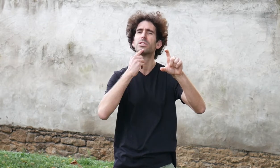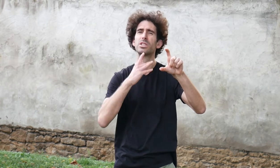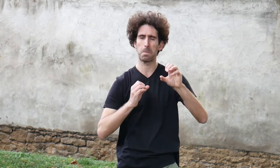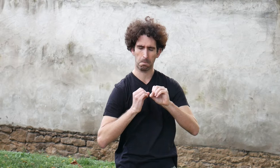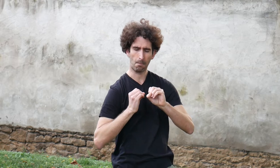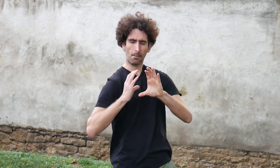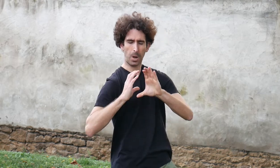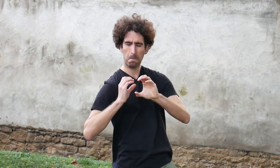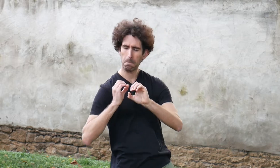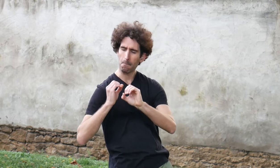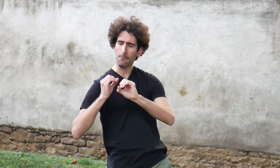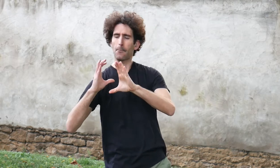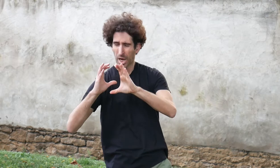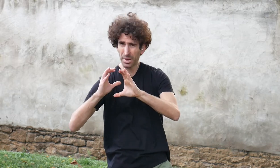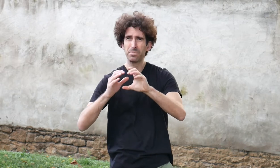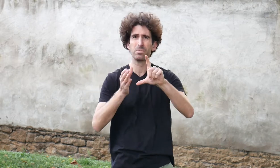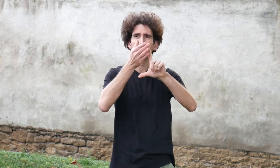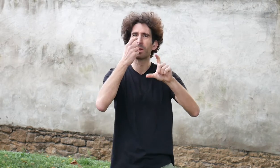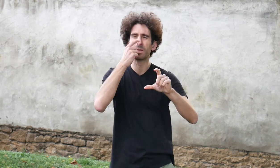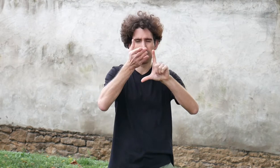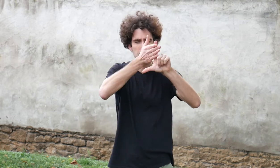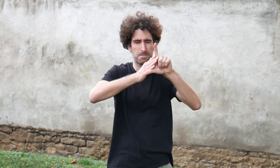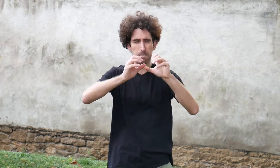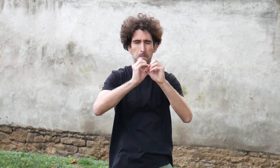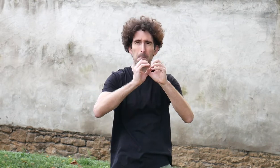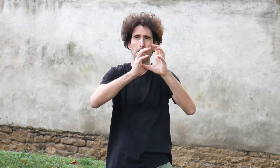les vaissaux sanguins se dilatent. L'intérieur du nez gonfle.